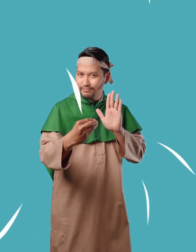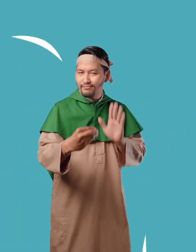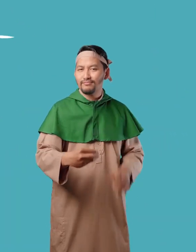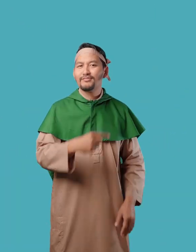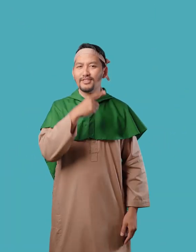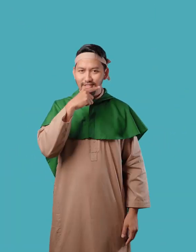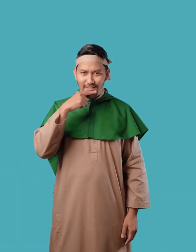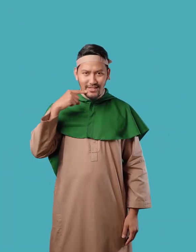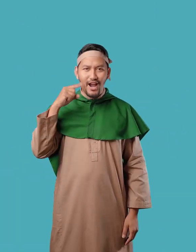In shaa Allah.